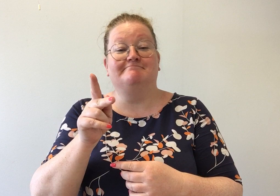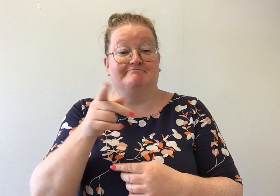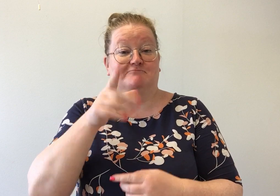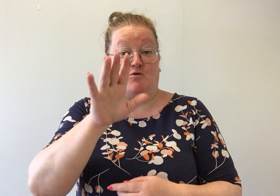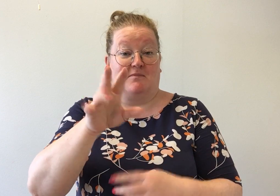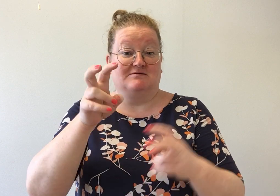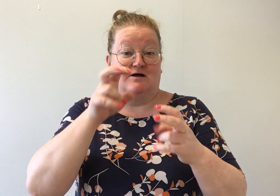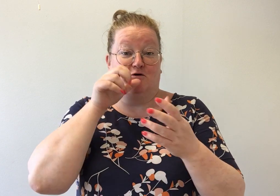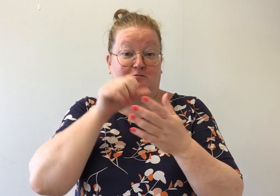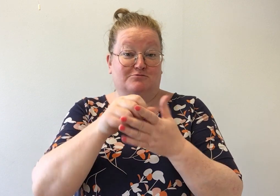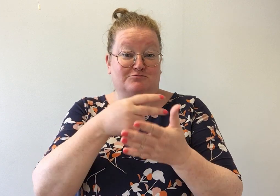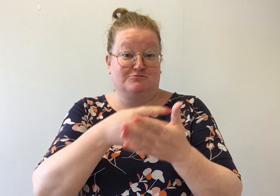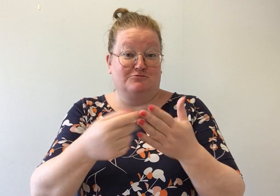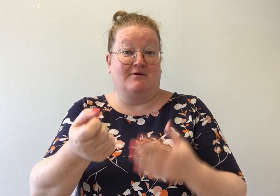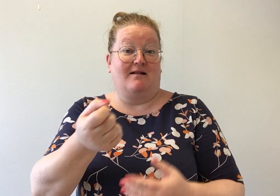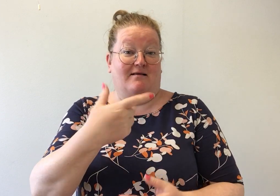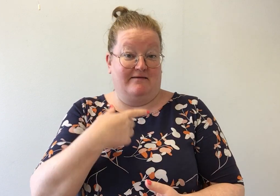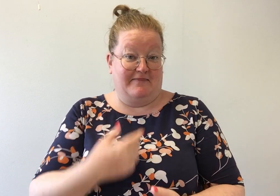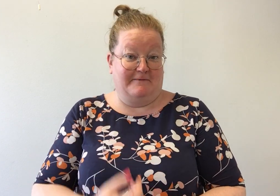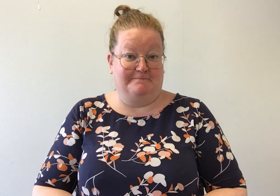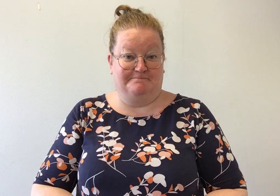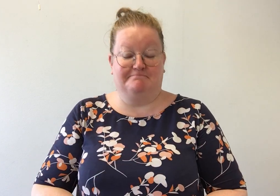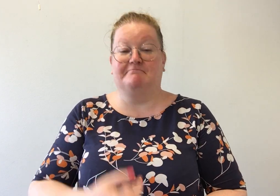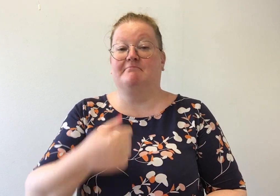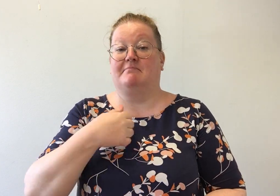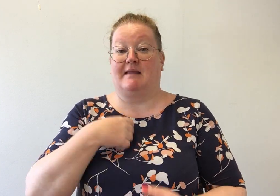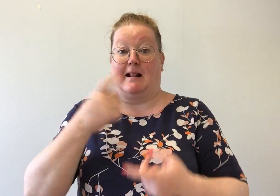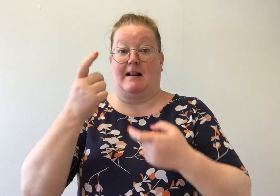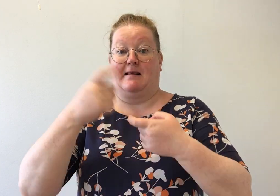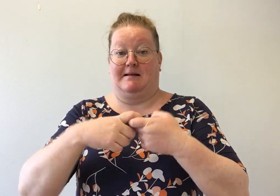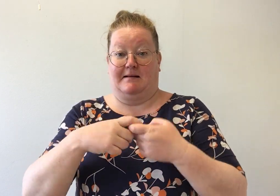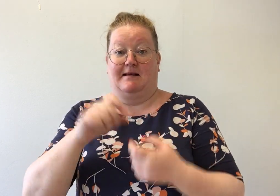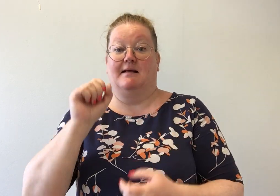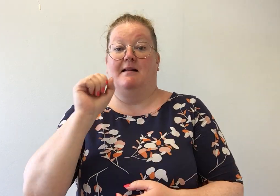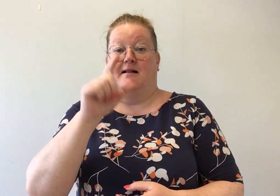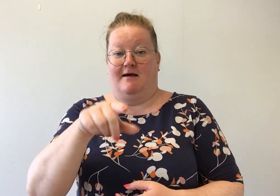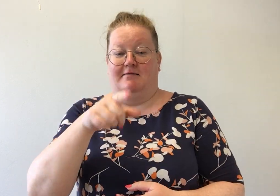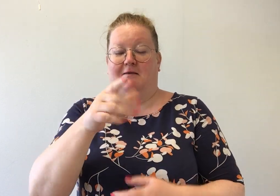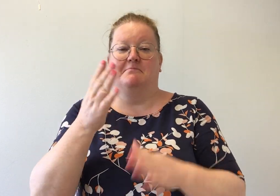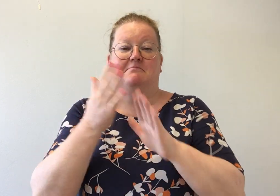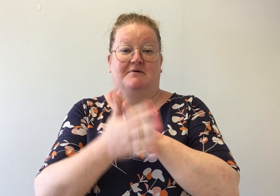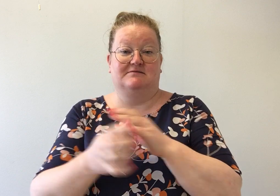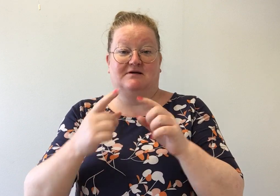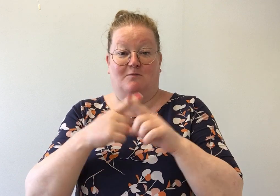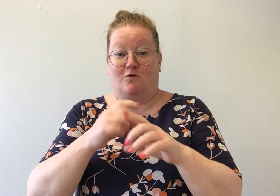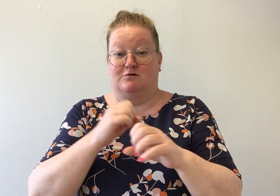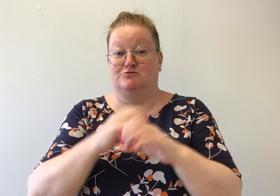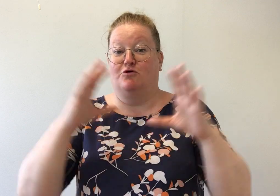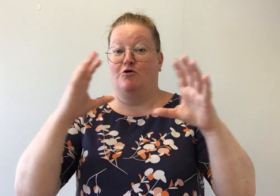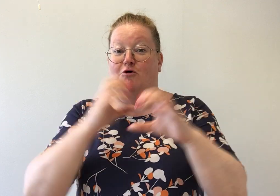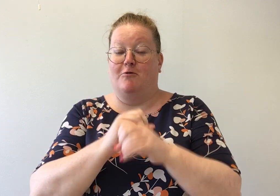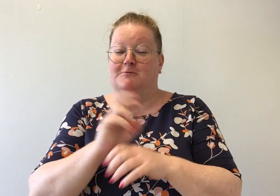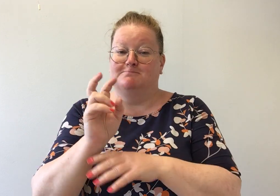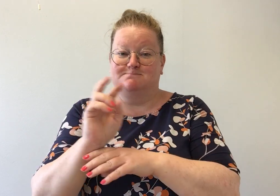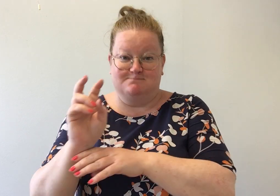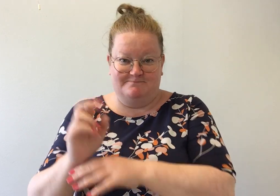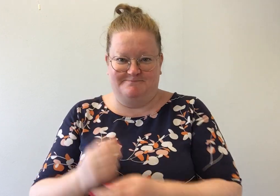eli lähettämällä minulle sähköpostiosoitteesi. Lähetän sinulle sitten linkin, jonka kautta pääset Zoomiin!